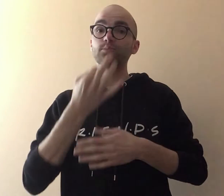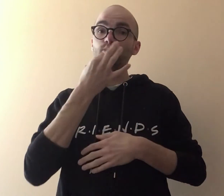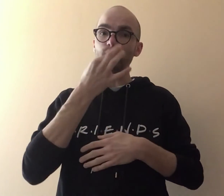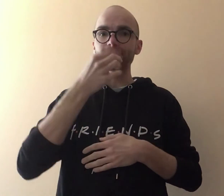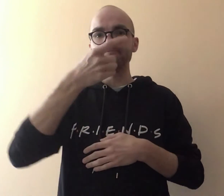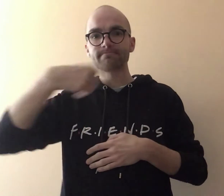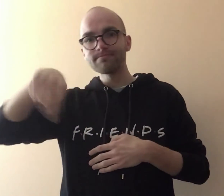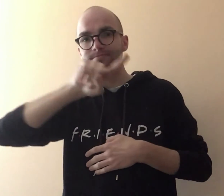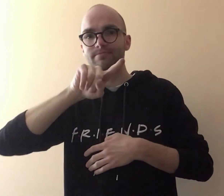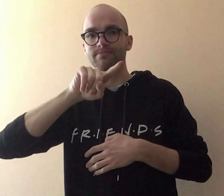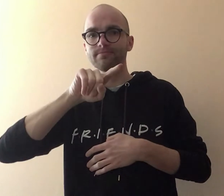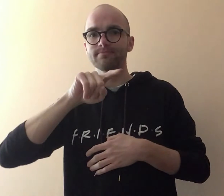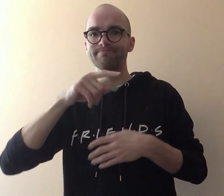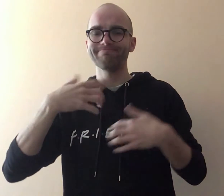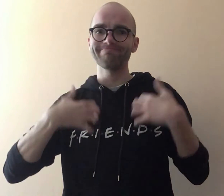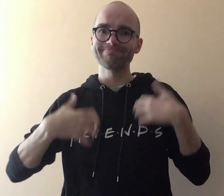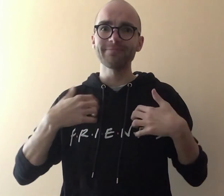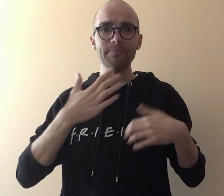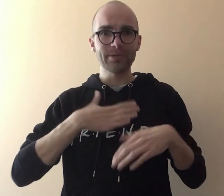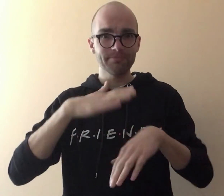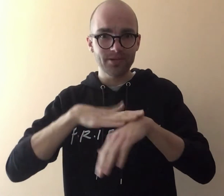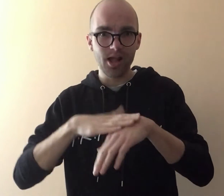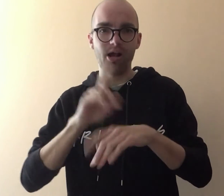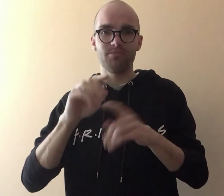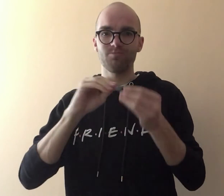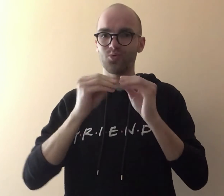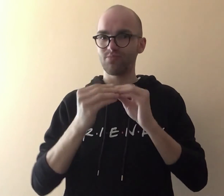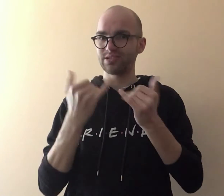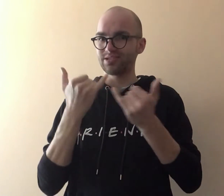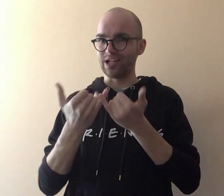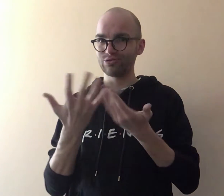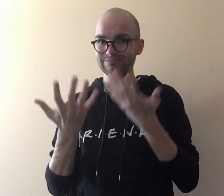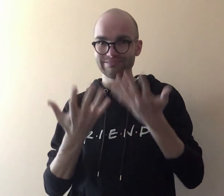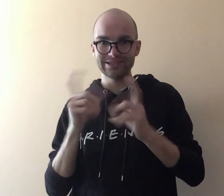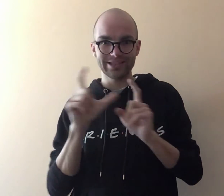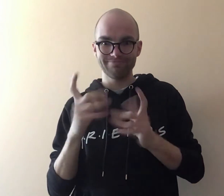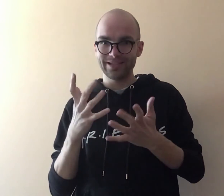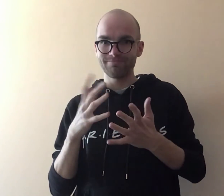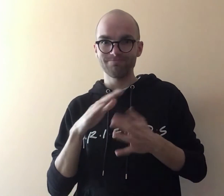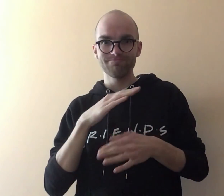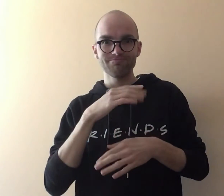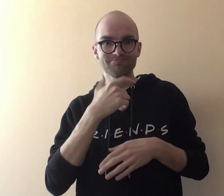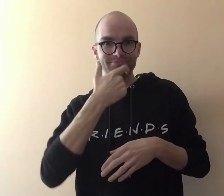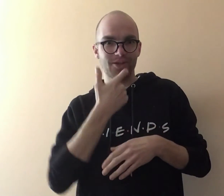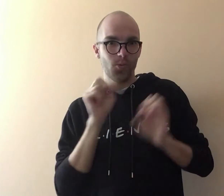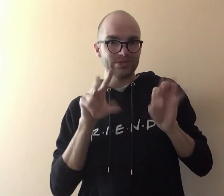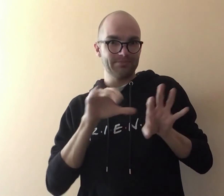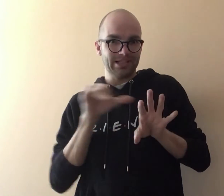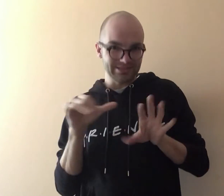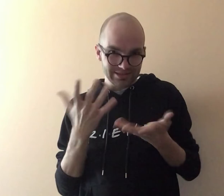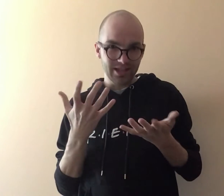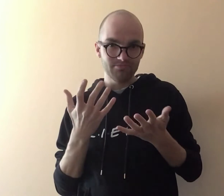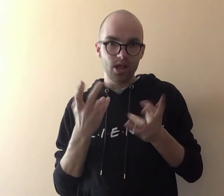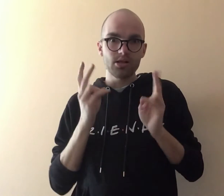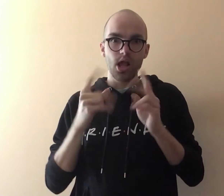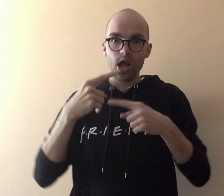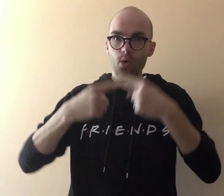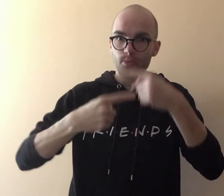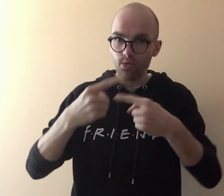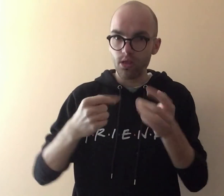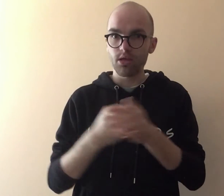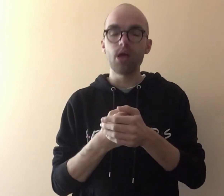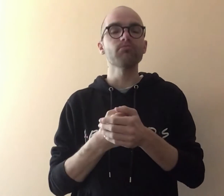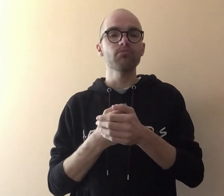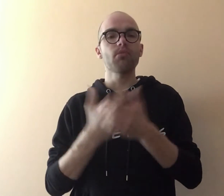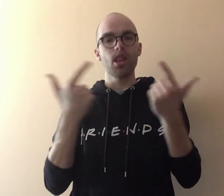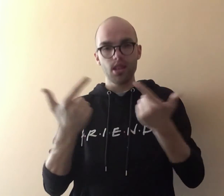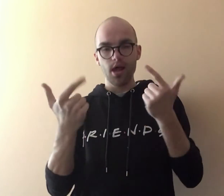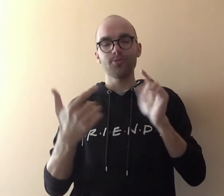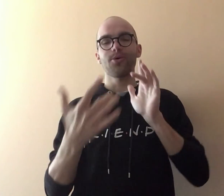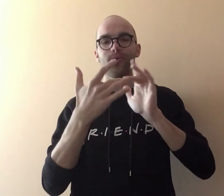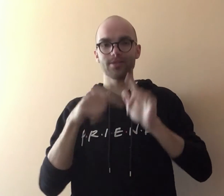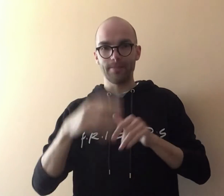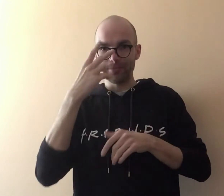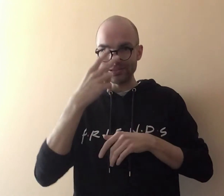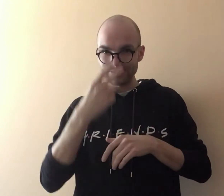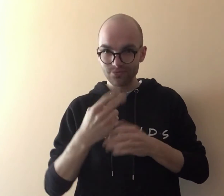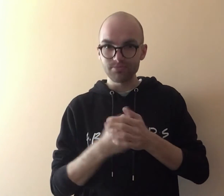Če bi se radi prijavili, a ste v dvomeh, le kontaktirajte nas za več informacij.